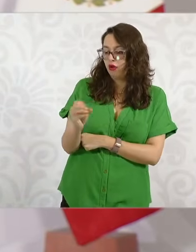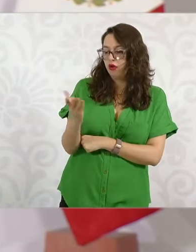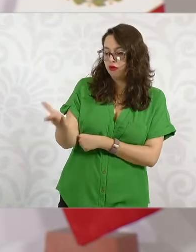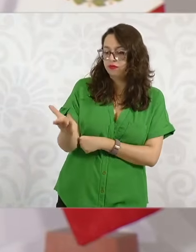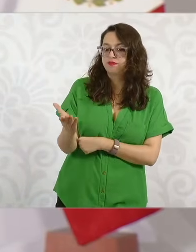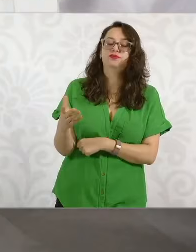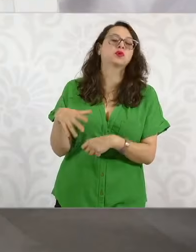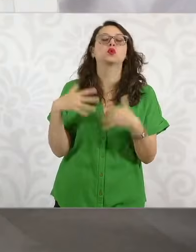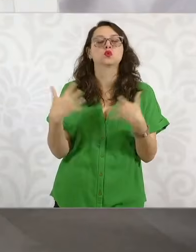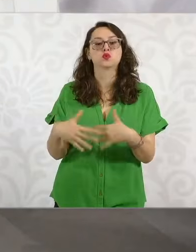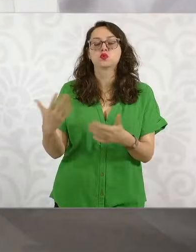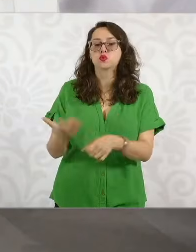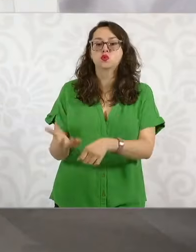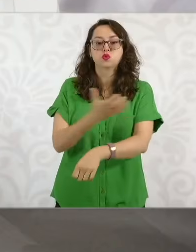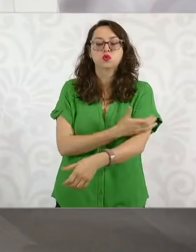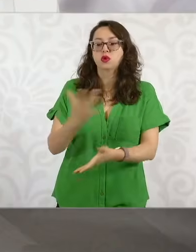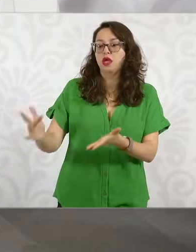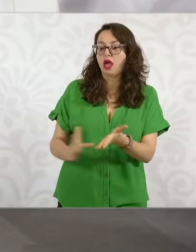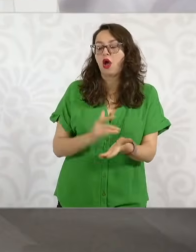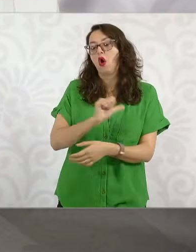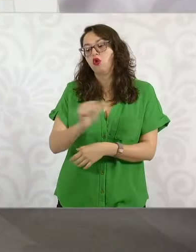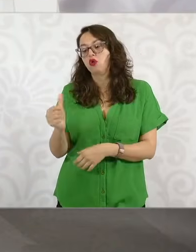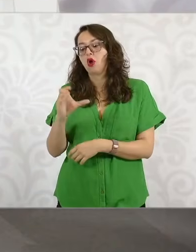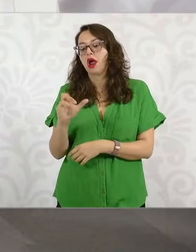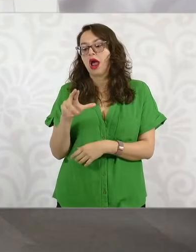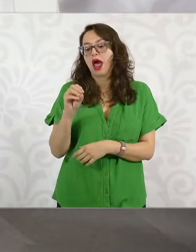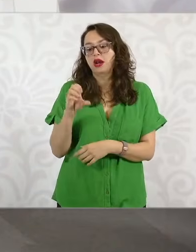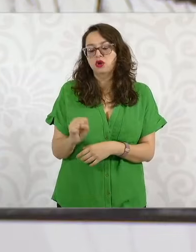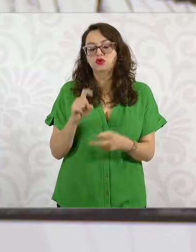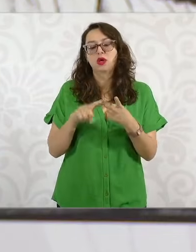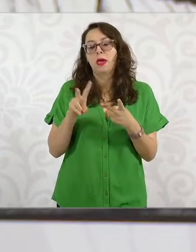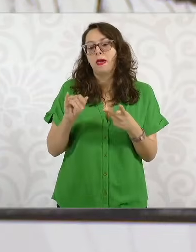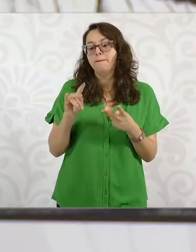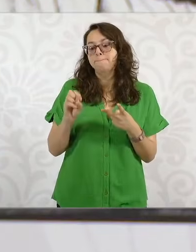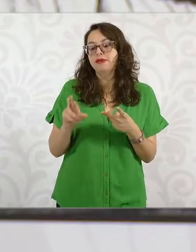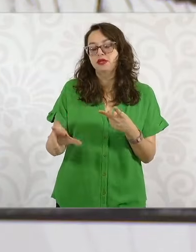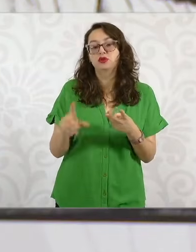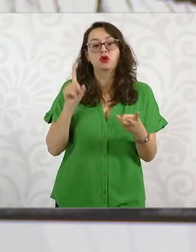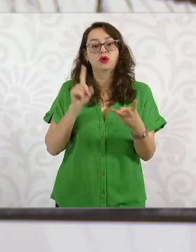que no nos acompaña, Carlos Sulyoa, Víctor Hugo Borja y la gobernadora del Estado de México,